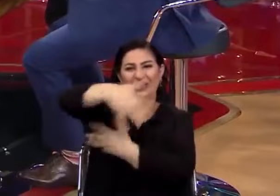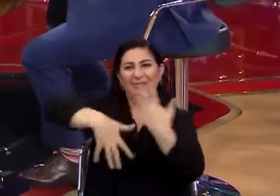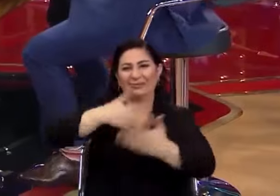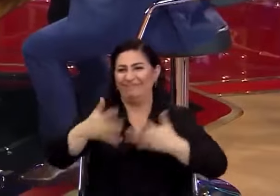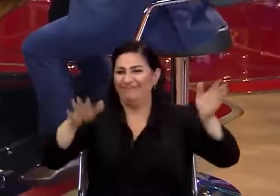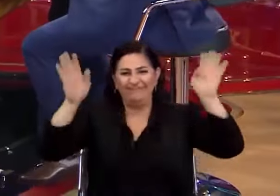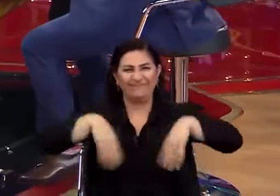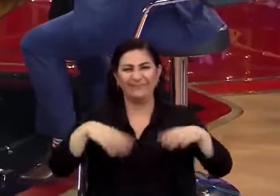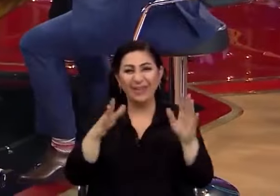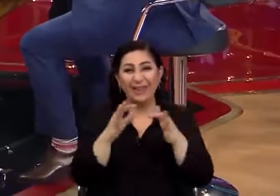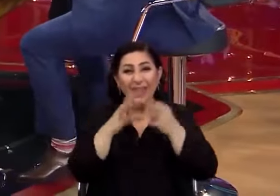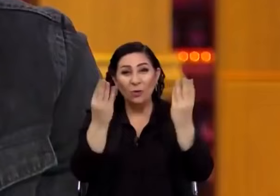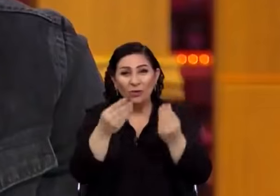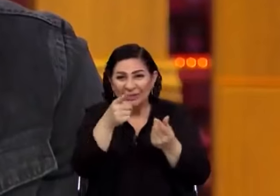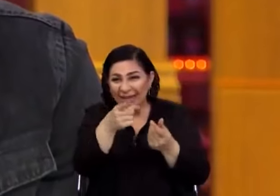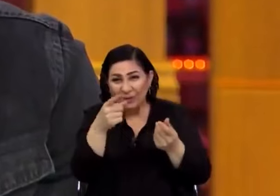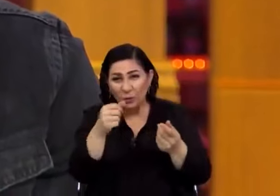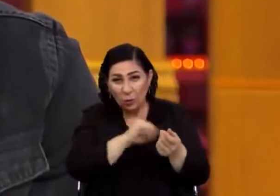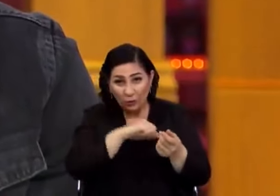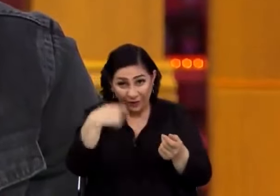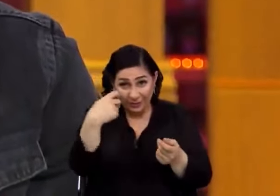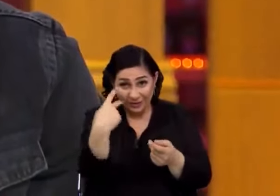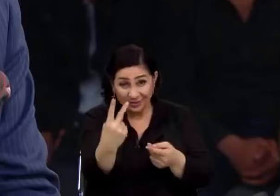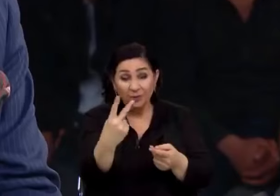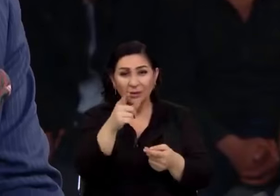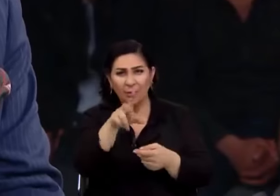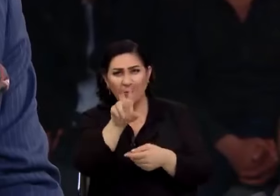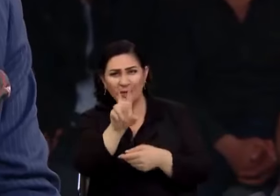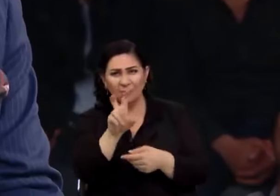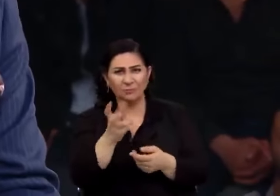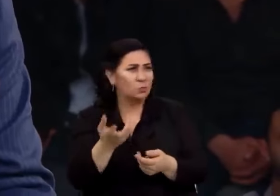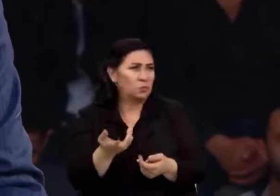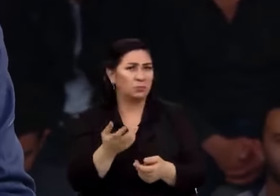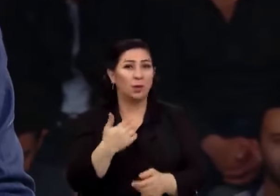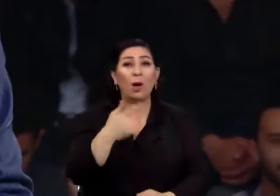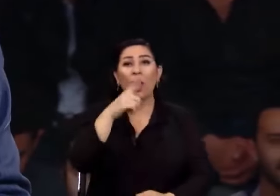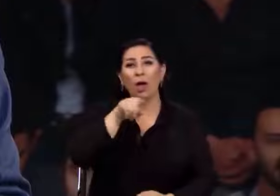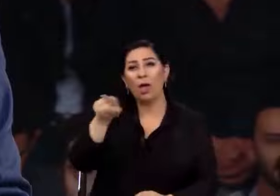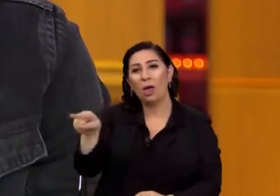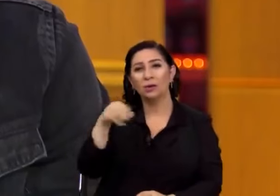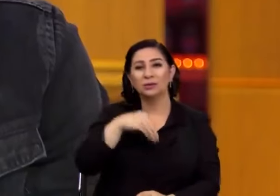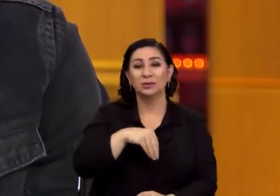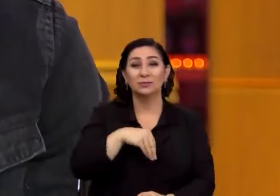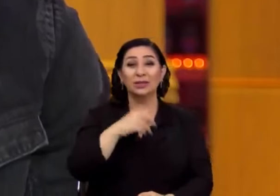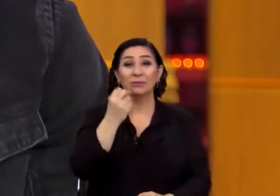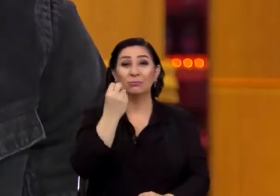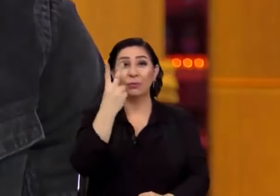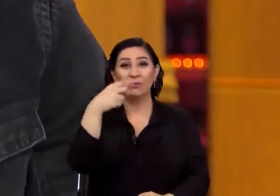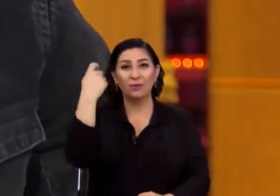Bir dakika ne oldu senin değil mi senin korkun e Sana baktım Biraz önce sen Hayır deyince herhalde metindir di iki Film Birden deyince ben bir tırstım bana